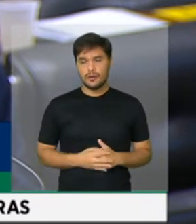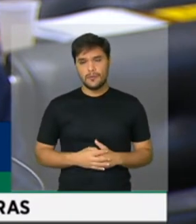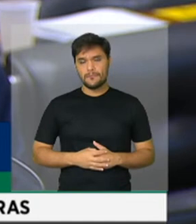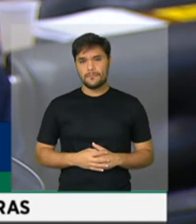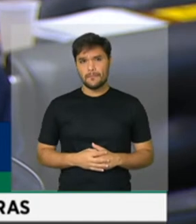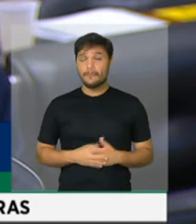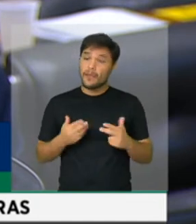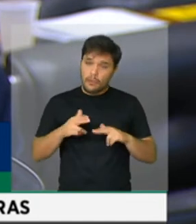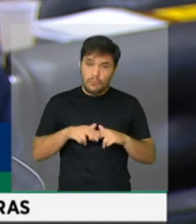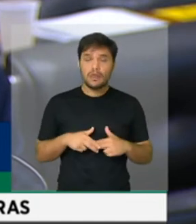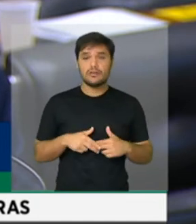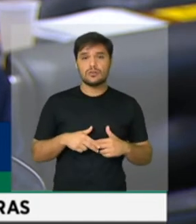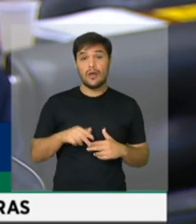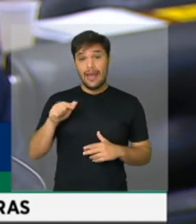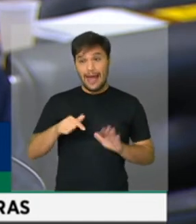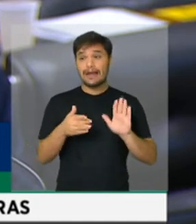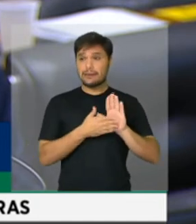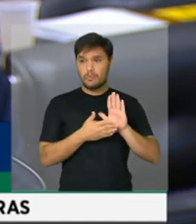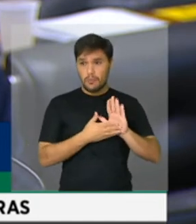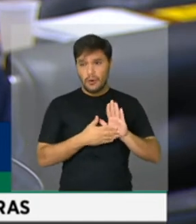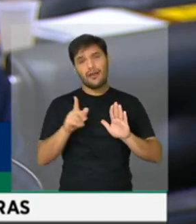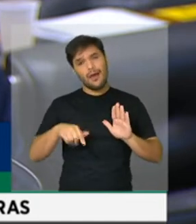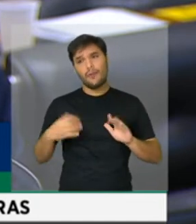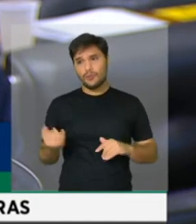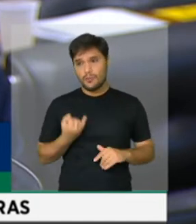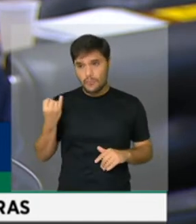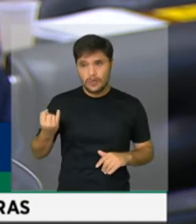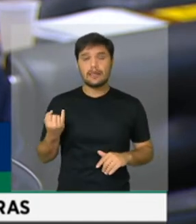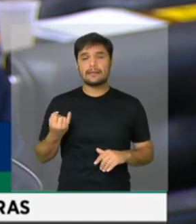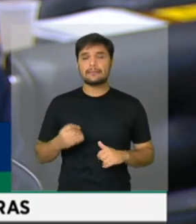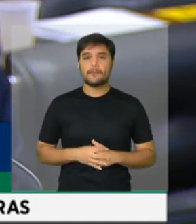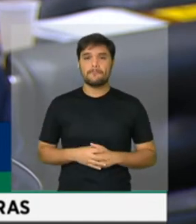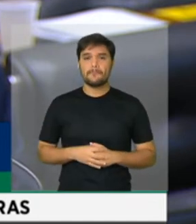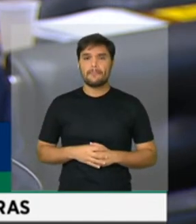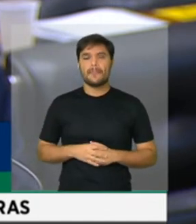SEGURANÇA, DA SAÚDE... ENFIM. PORTANTO, ESSA MATÉRIA É DE FUNDAMENTAL IMPORTÂNCIA E NÓS QUEREMOS DEBATER E